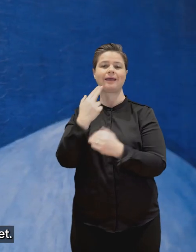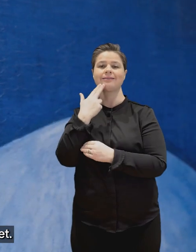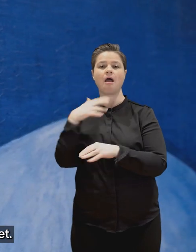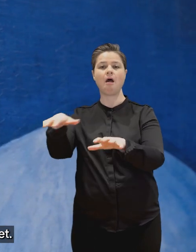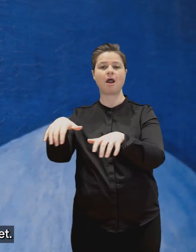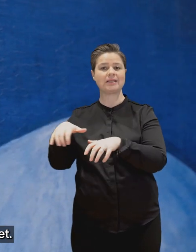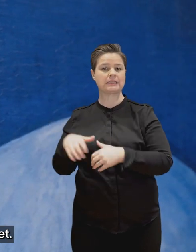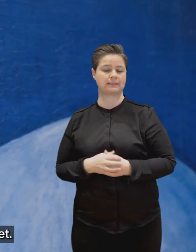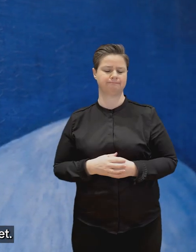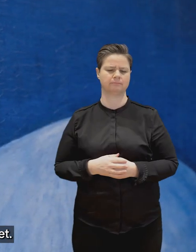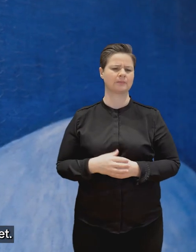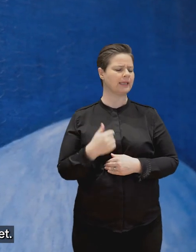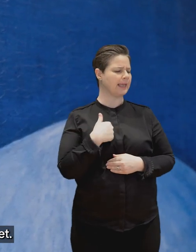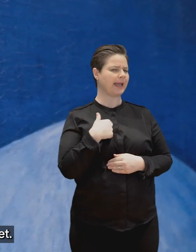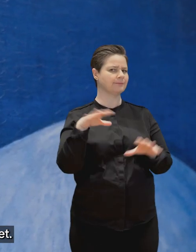Det er sånn jeg ser bildet.